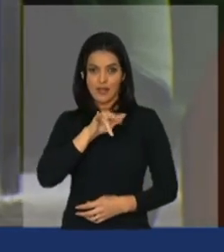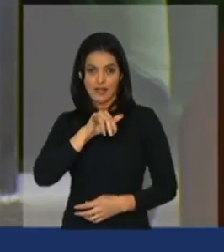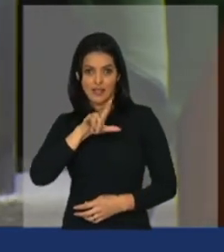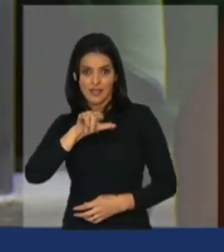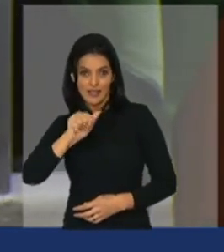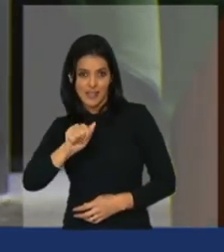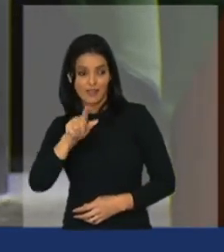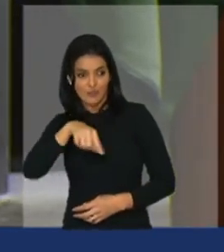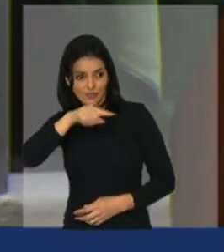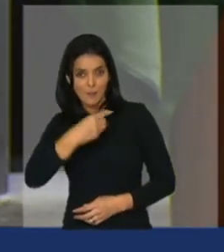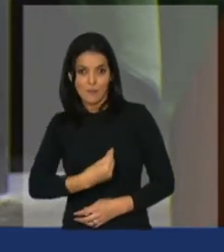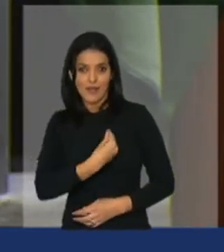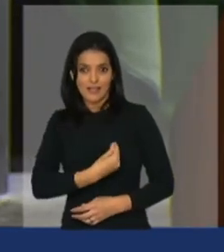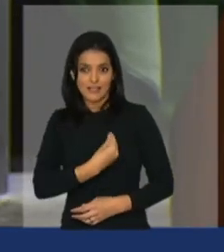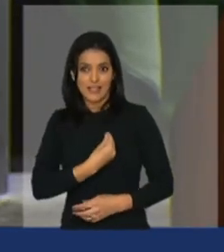VIRTUAL DE DELIBERAÇÃO HÍ